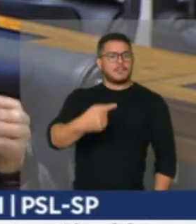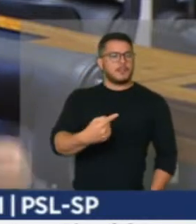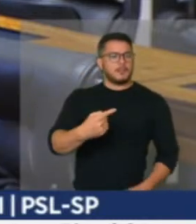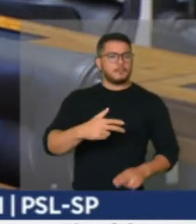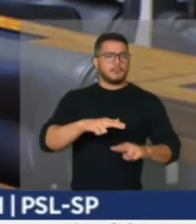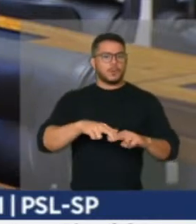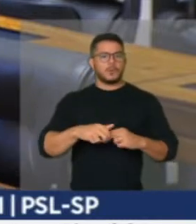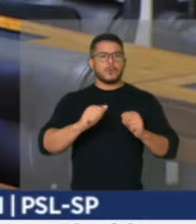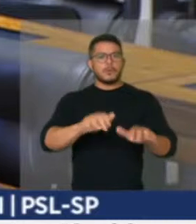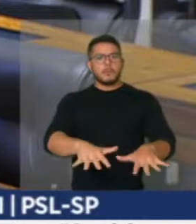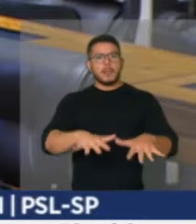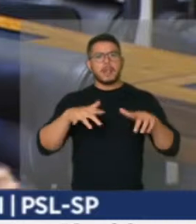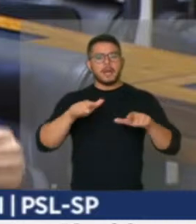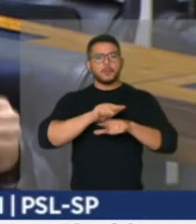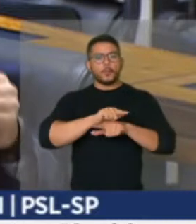QUE OS PARLAMENTARES NÃO TRABALHAM. E EU NÃO POSSO